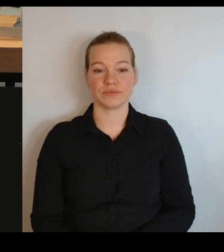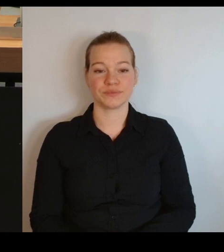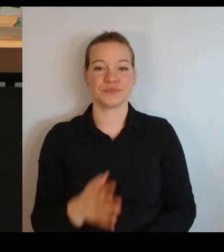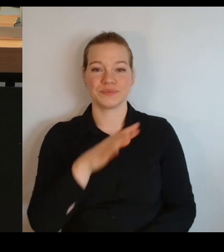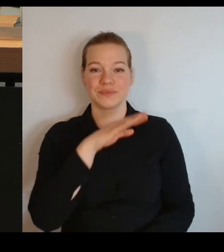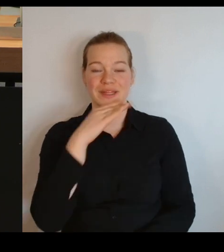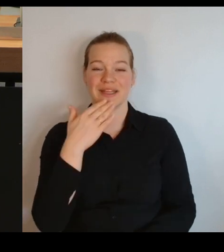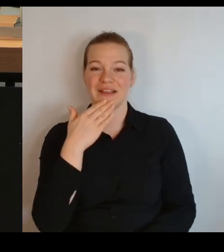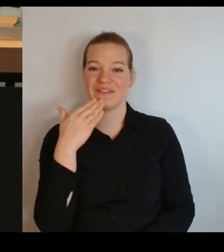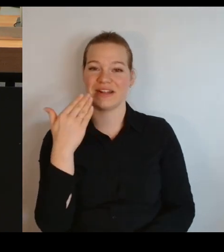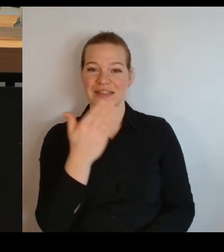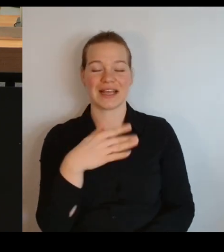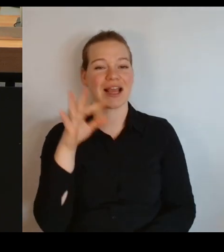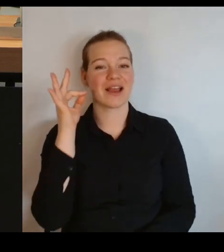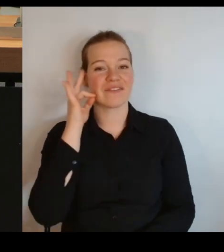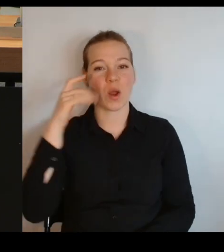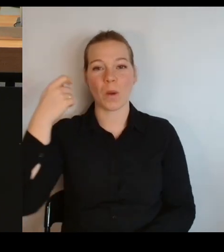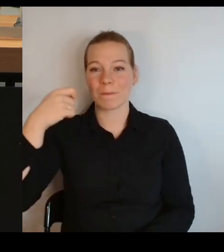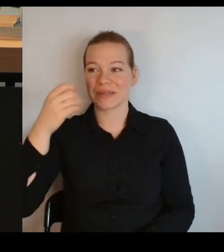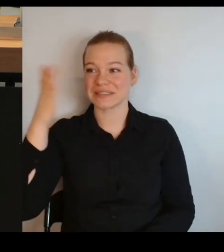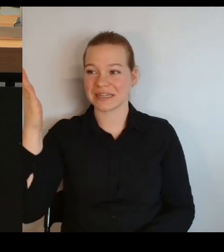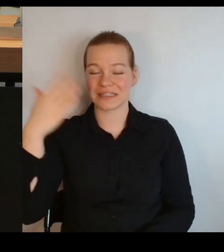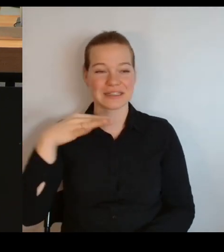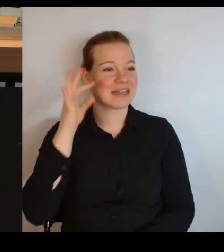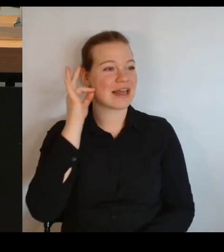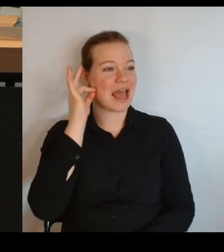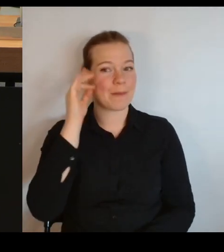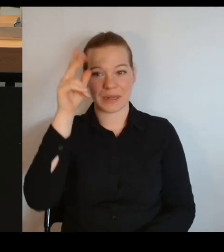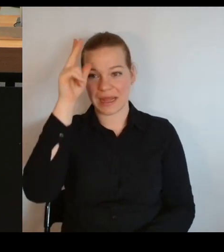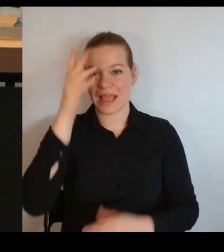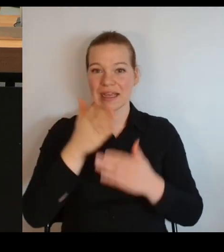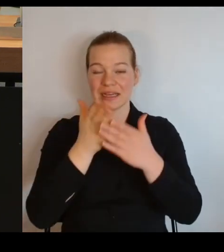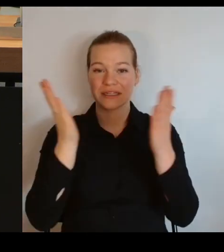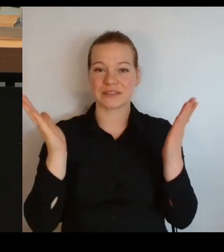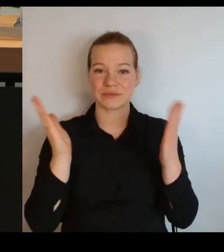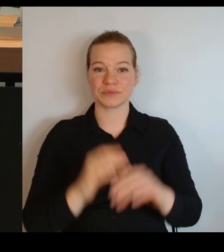Als ich im Koalitionsvertrag von SPD und CDU gelesen habe, dass der Plan